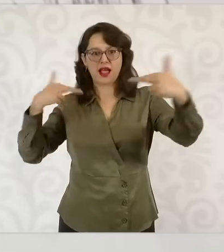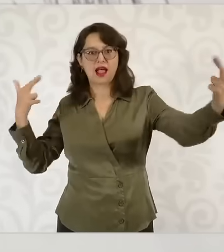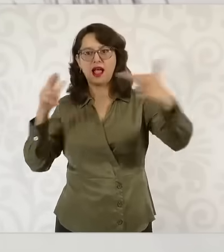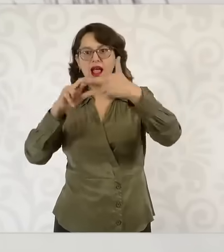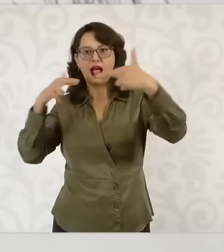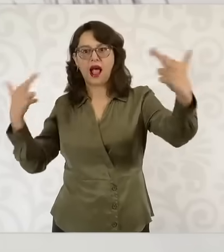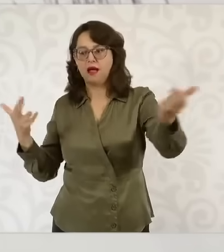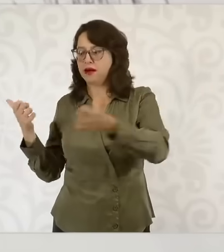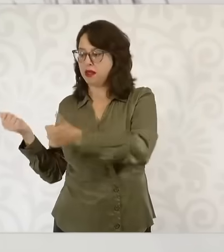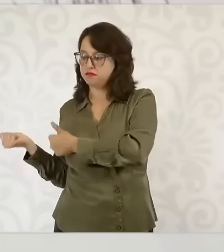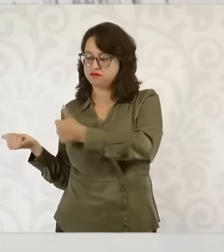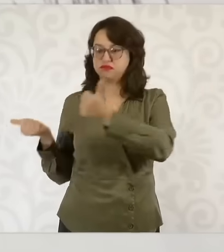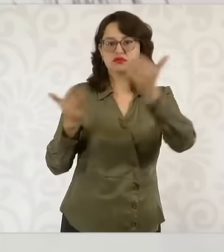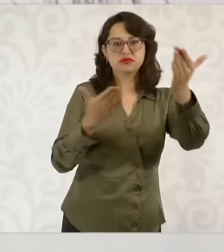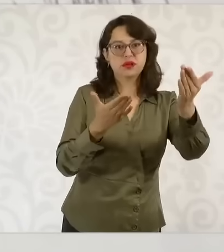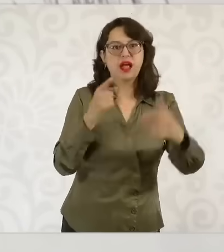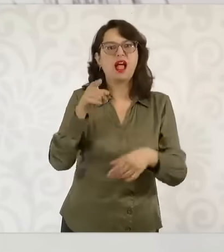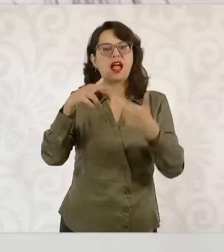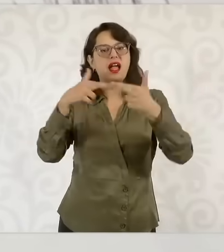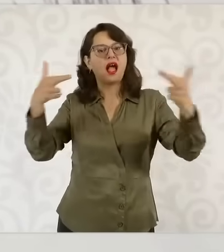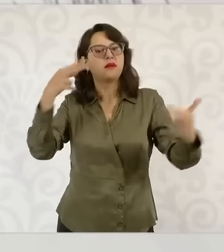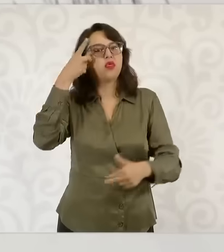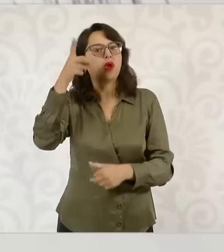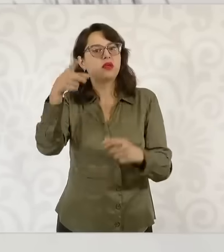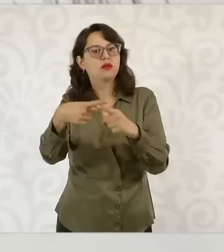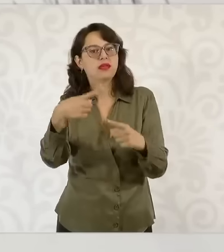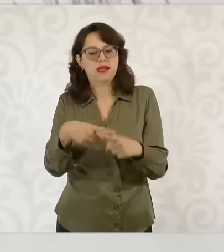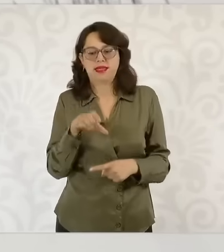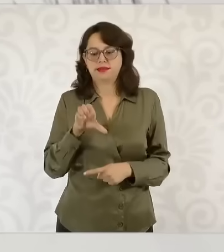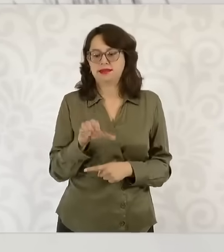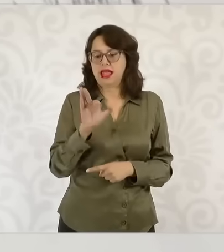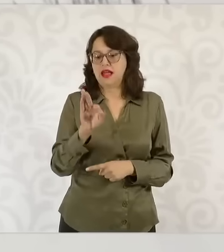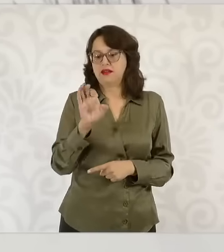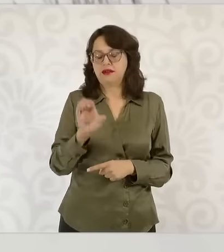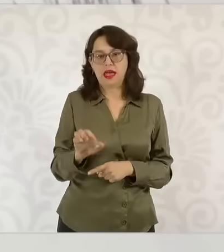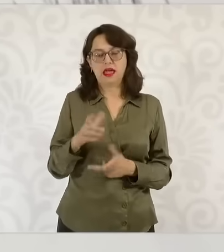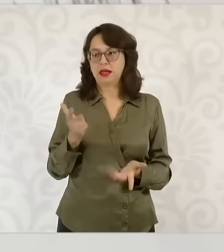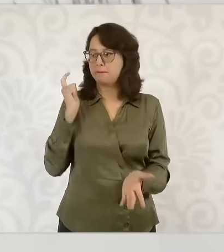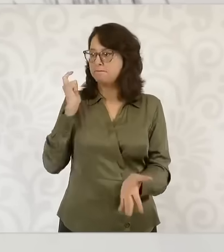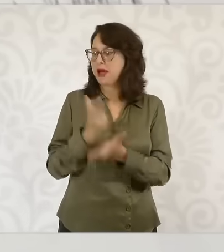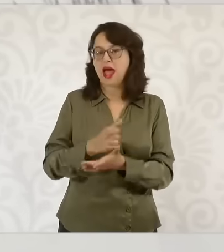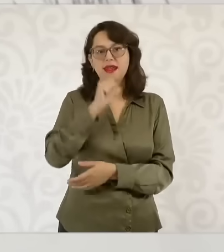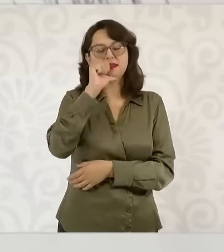además sin pagar o pagando muy poquito por el uso de las líneas de transmisión.